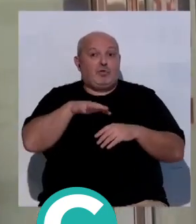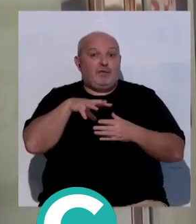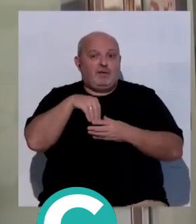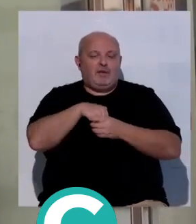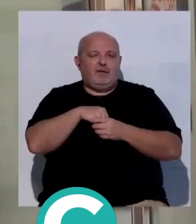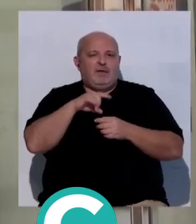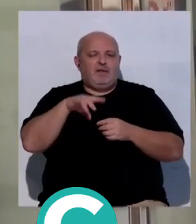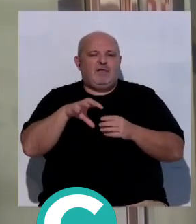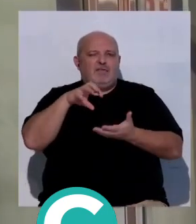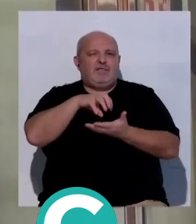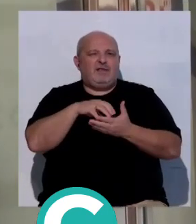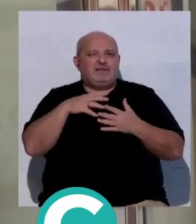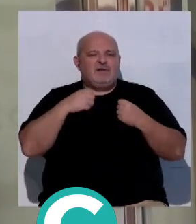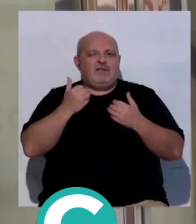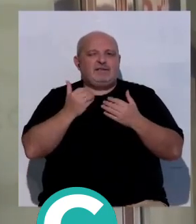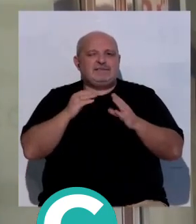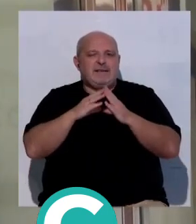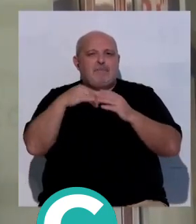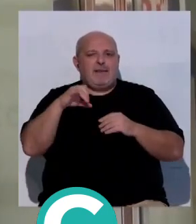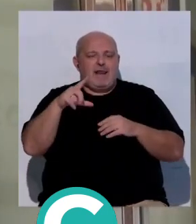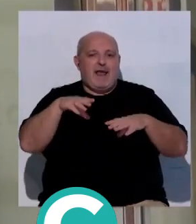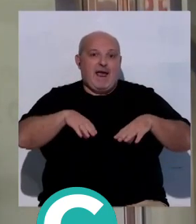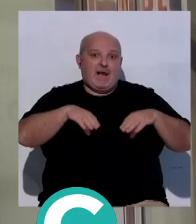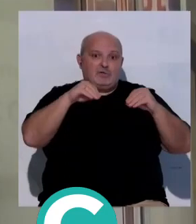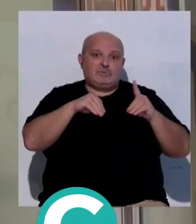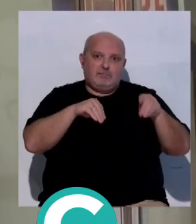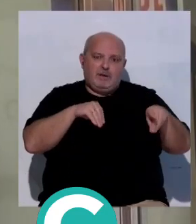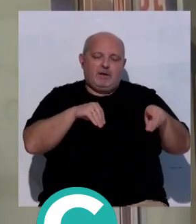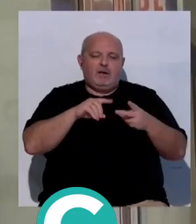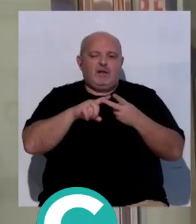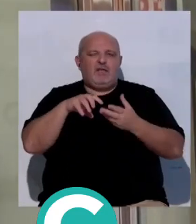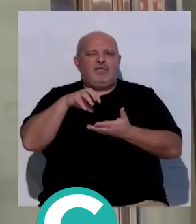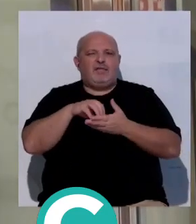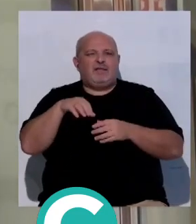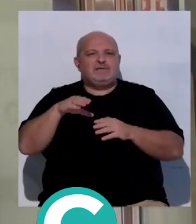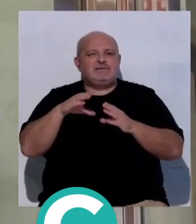sido el centro de día San Miguel de arcos y dos localizaciones en centros de salud de algeciras